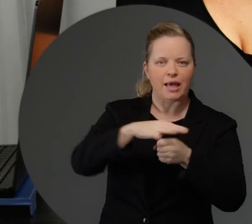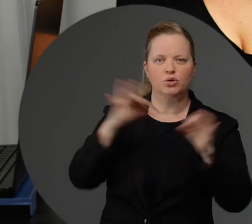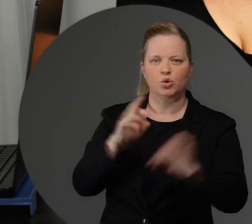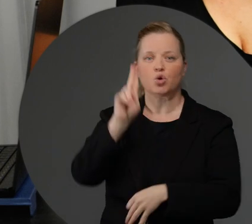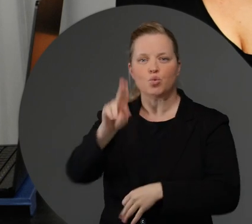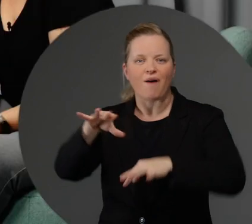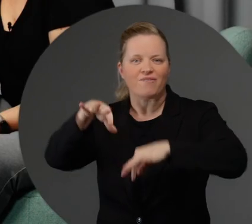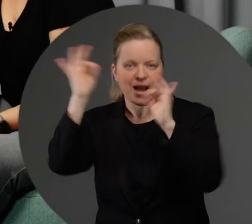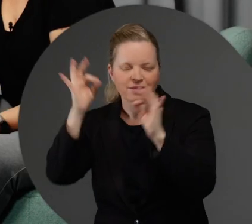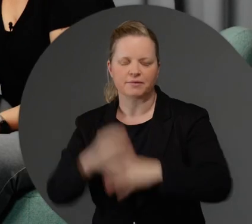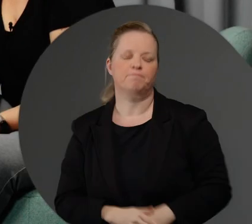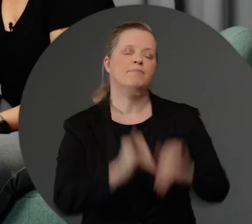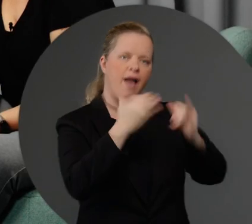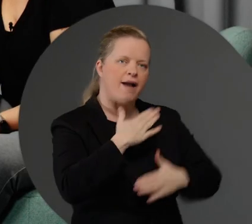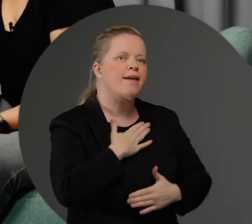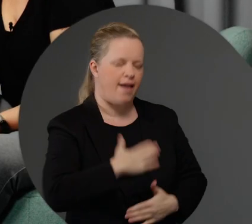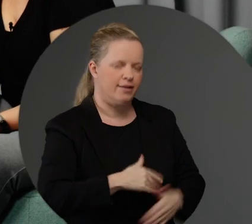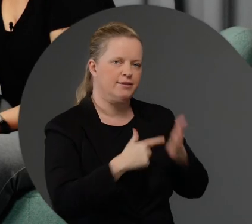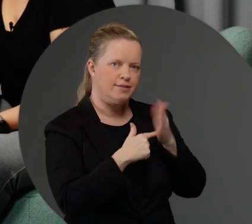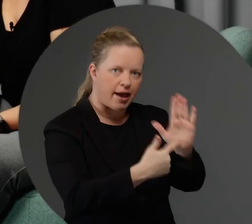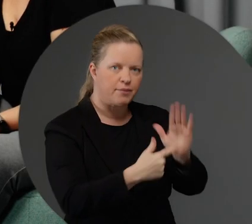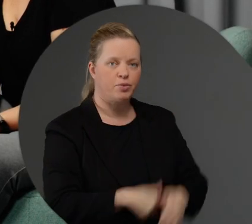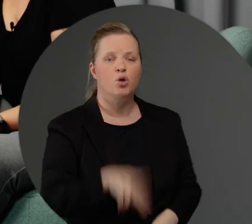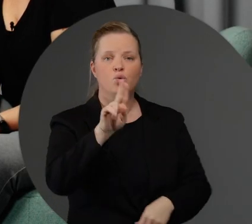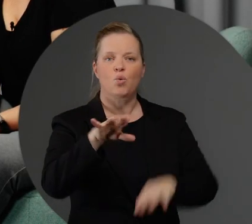arbeitest? Ja, sehr gerne, ich mach einmal u:find auf.